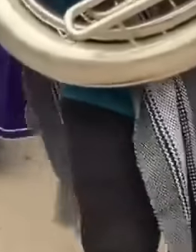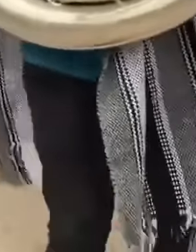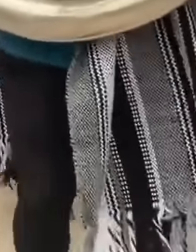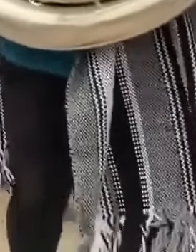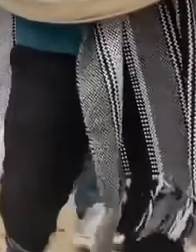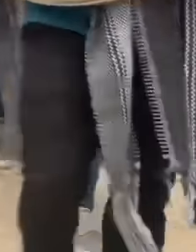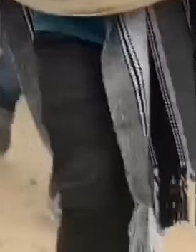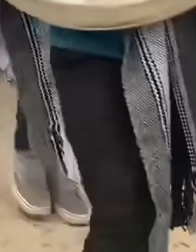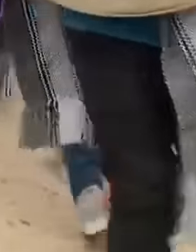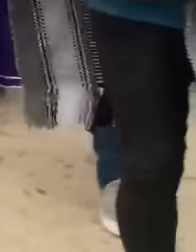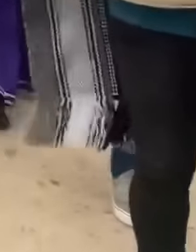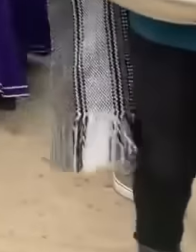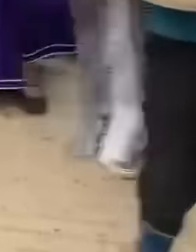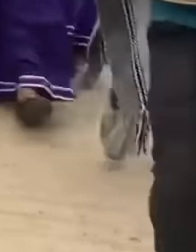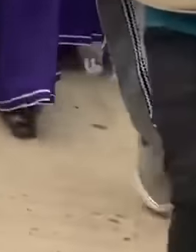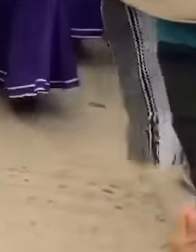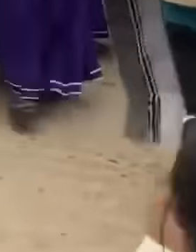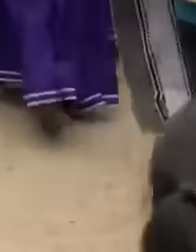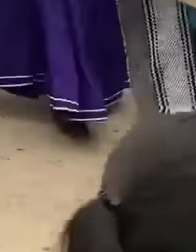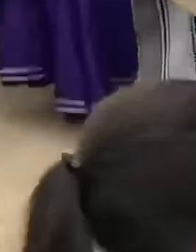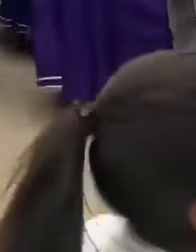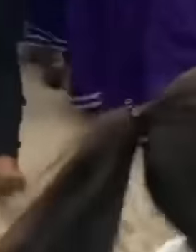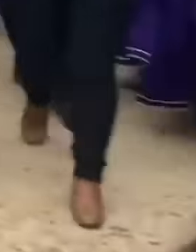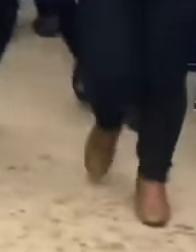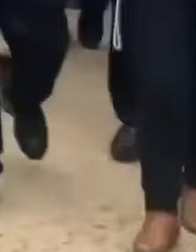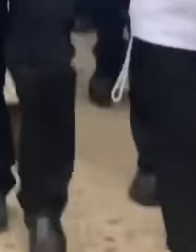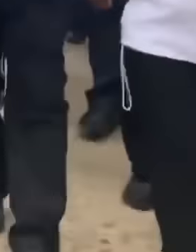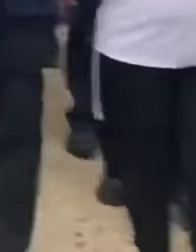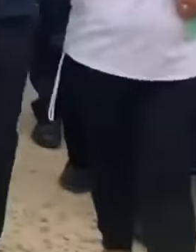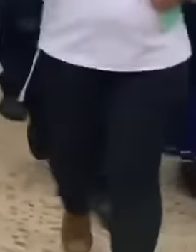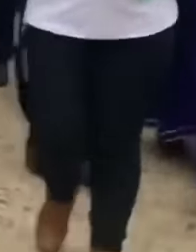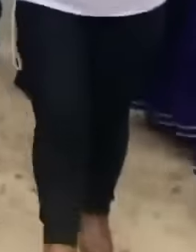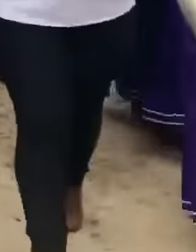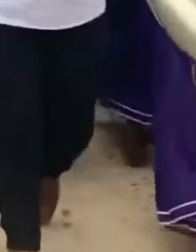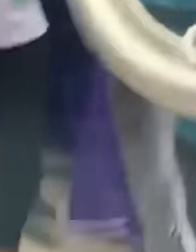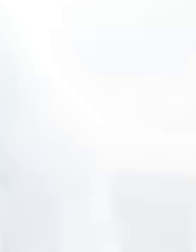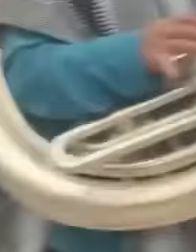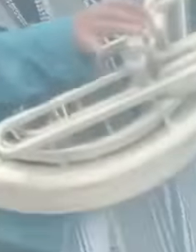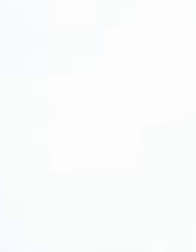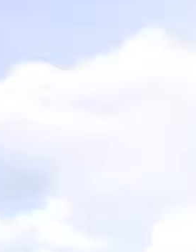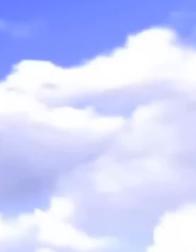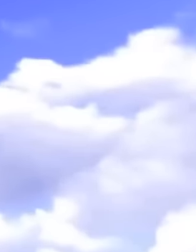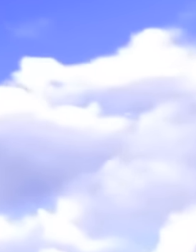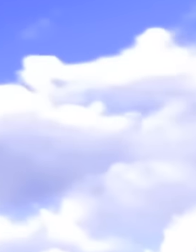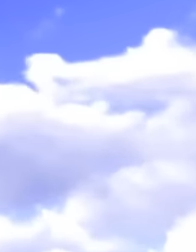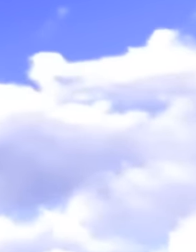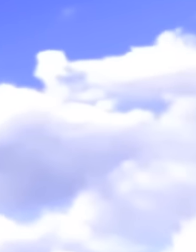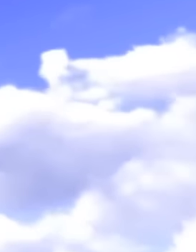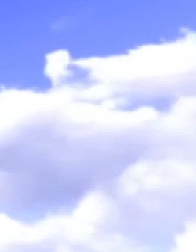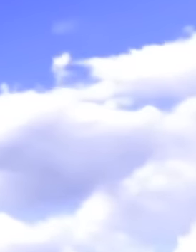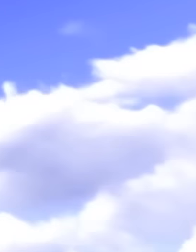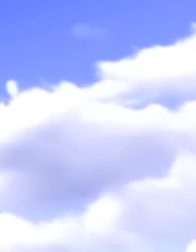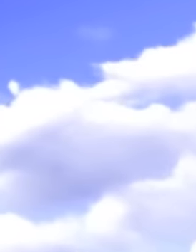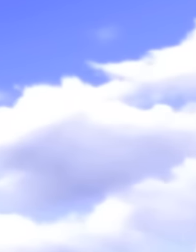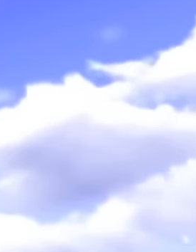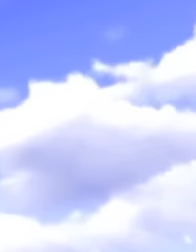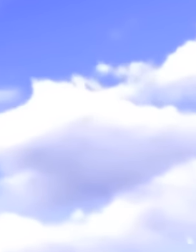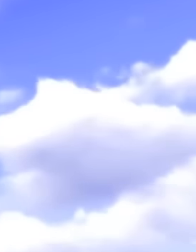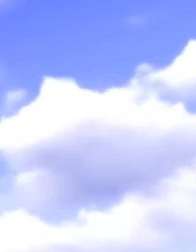está convirtiendo en una realidad que nadie puede detener. Ese sueño de justicia, de igualdad y,